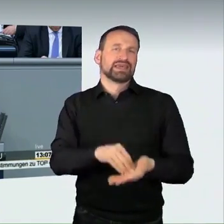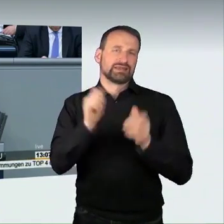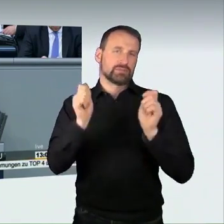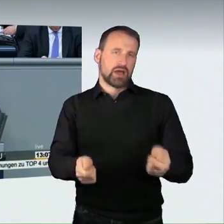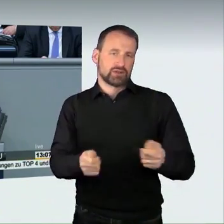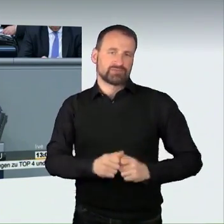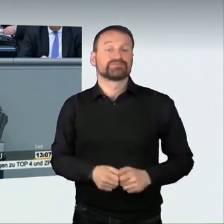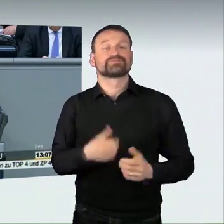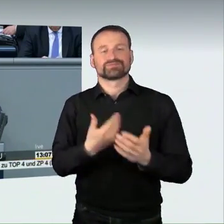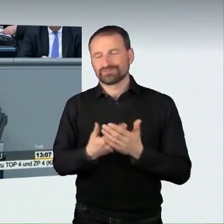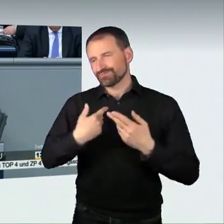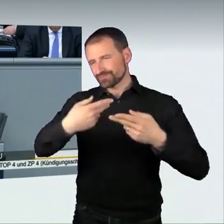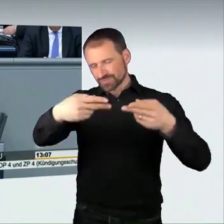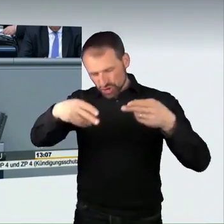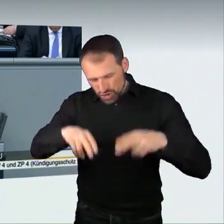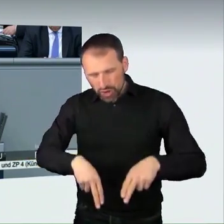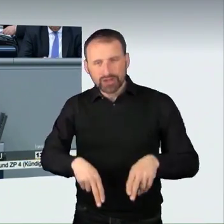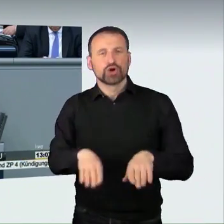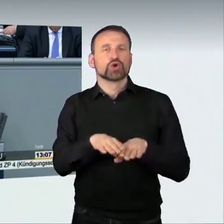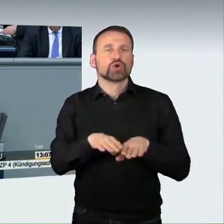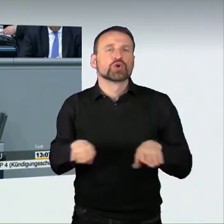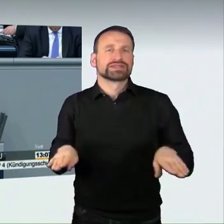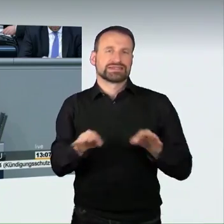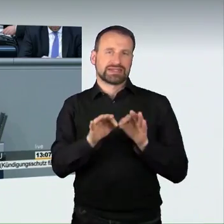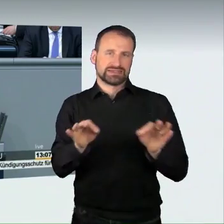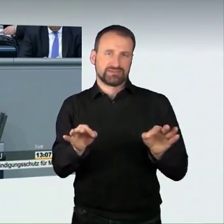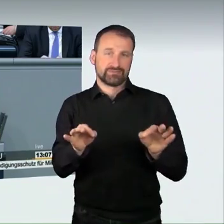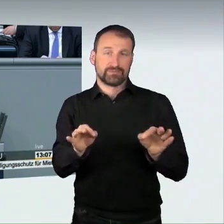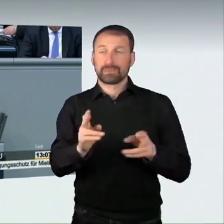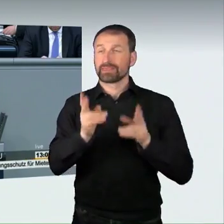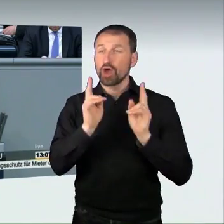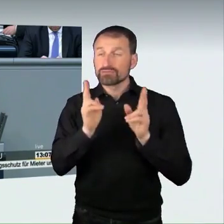der herzlose Großkonzern, der mit Fremdkapital Wohnungen anbietet.